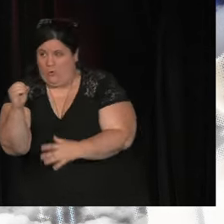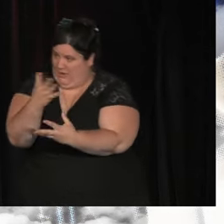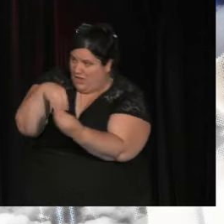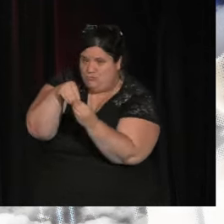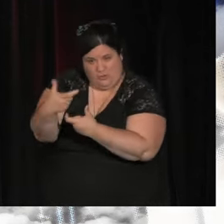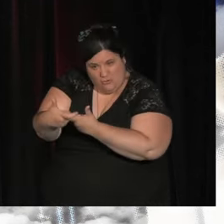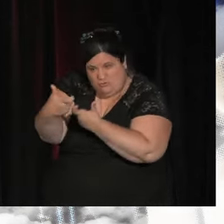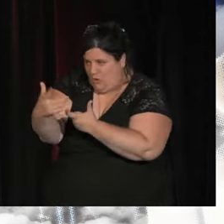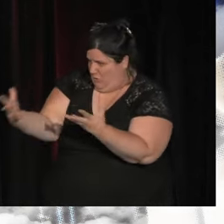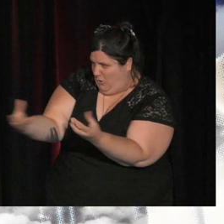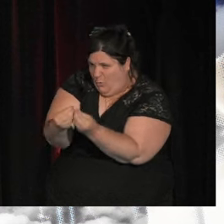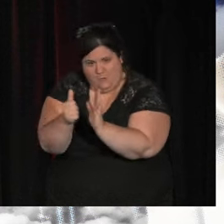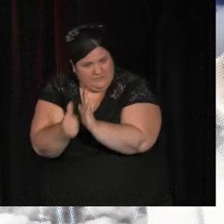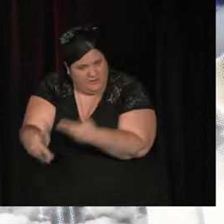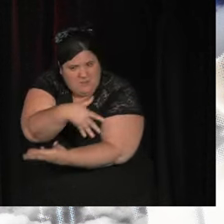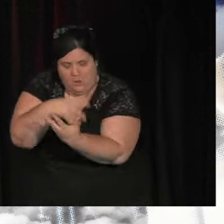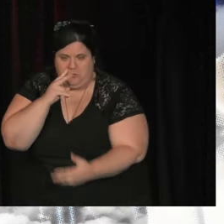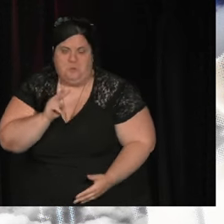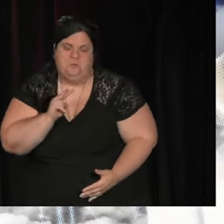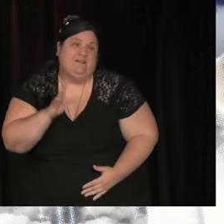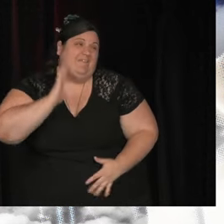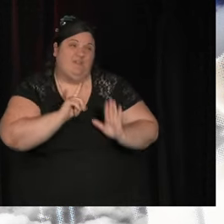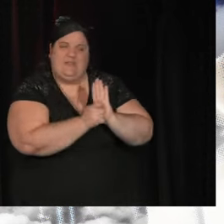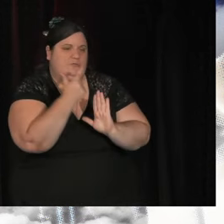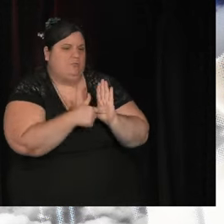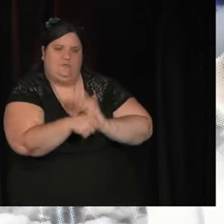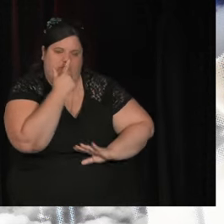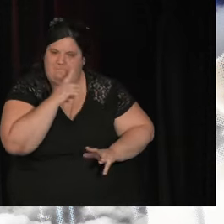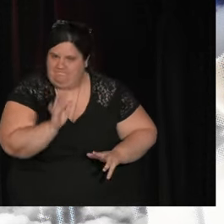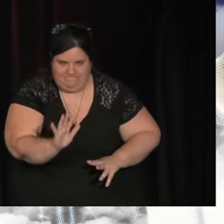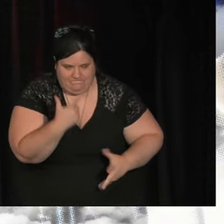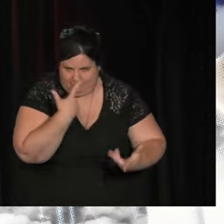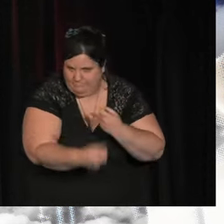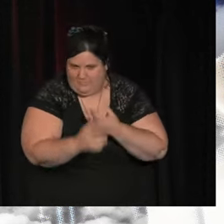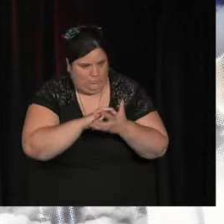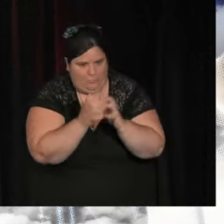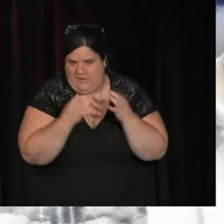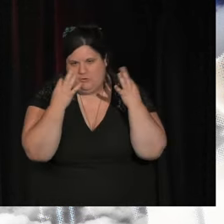etc., à cette époque, c'était peut-être un peu compliqué. De toute façon, à partir du moment où World of Warcraft sort,